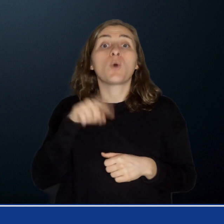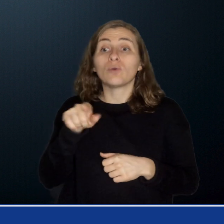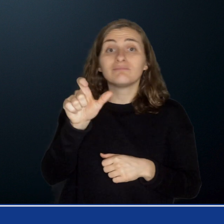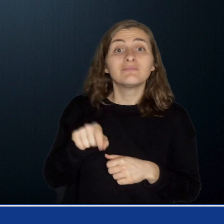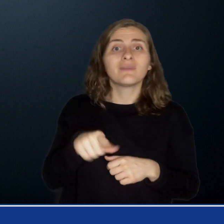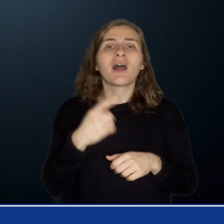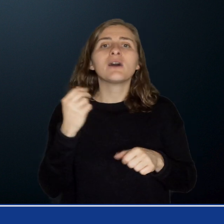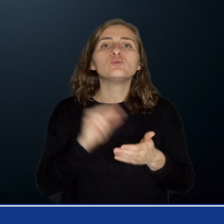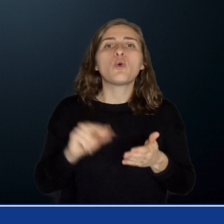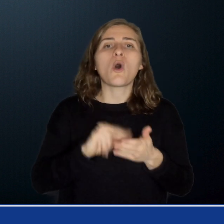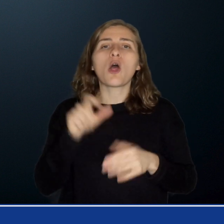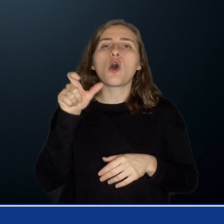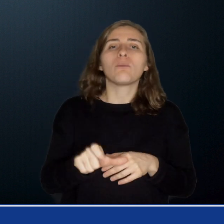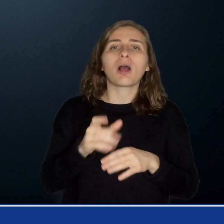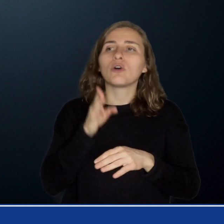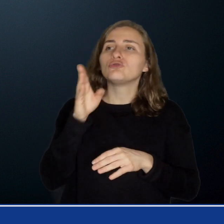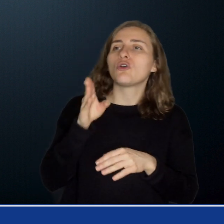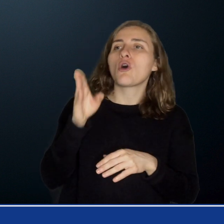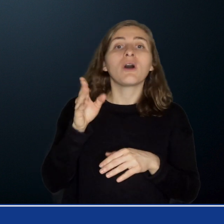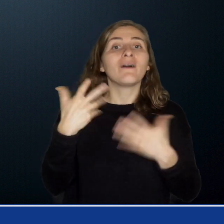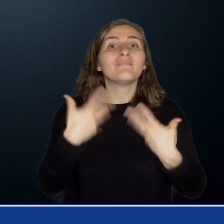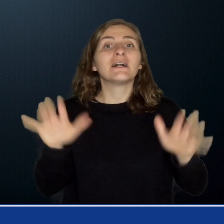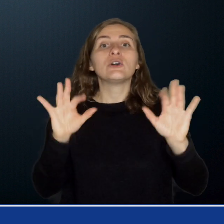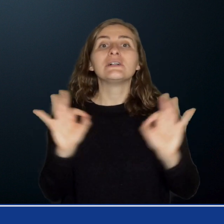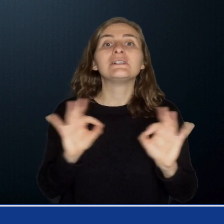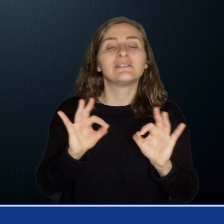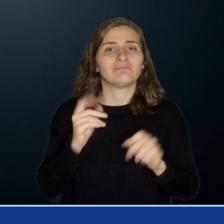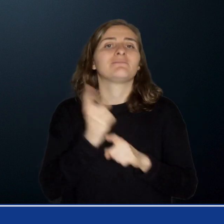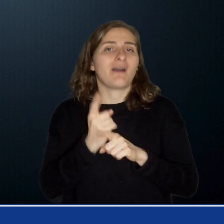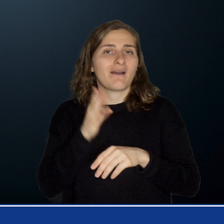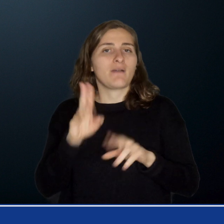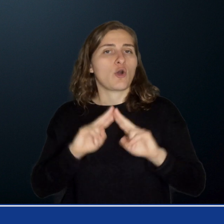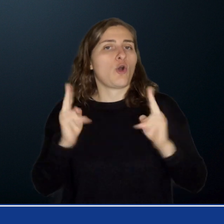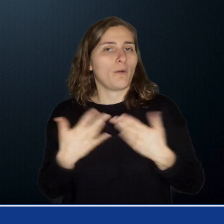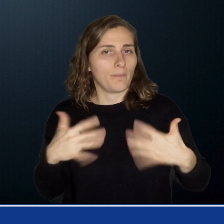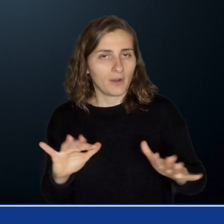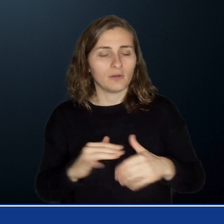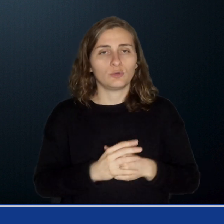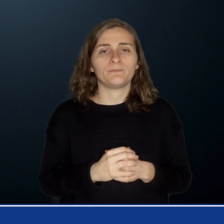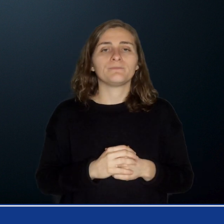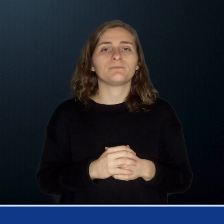il completamento della istruzione obbligatoria per i giovani entro i 29 anni